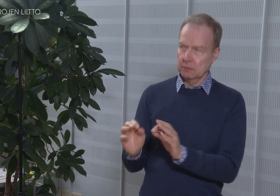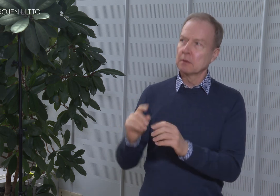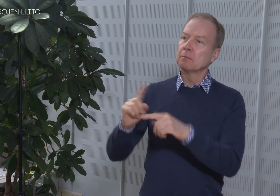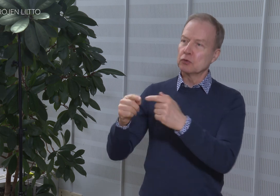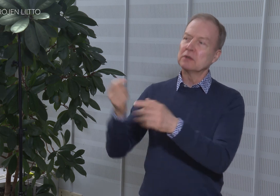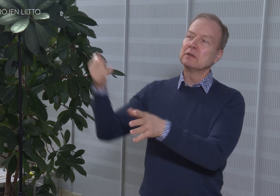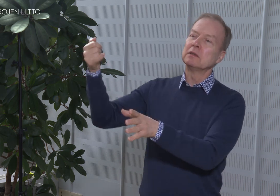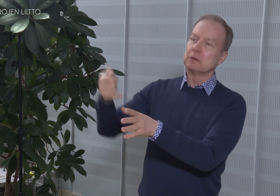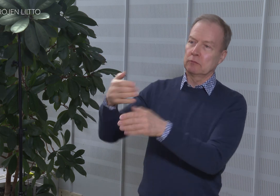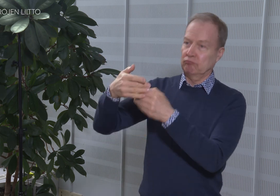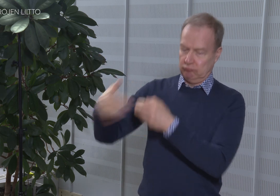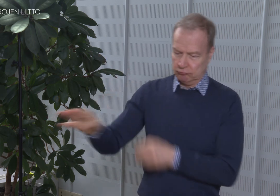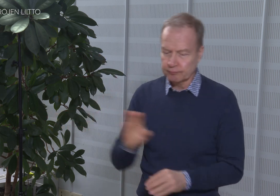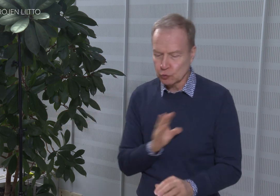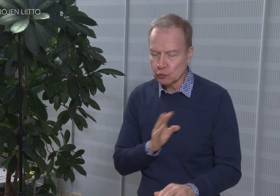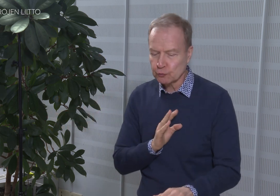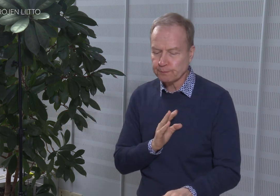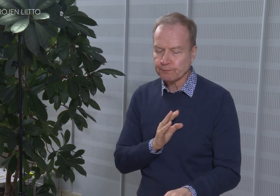ja tämä tullaan sisällyttämään prosessiin.